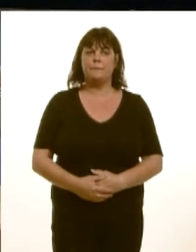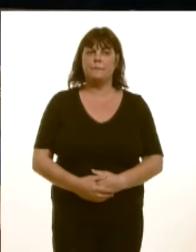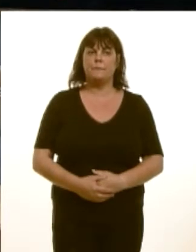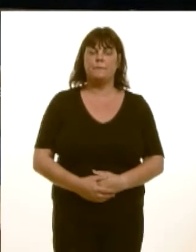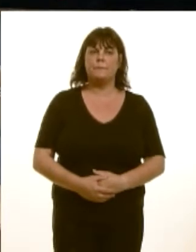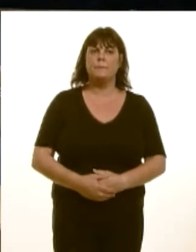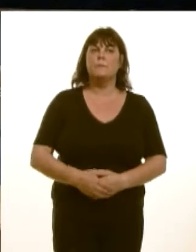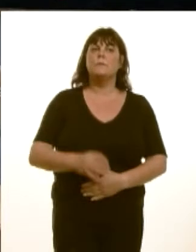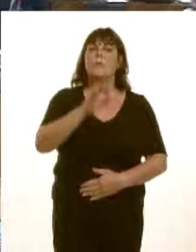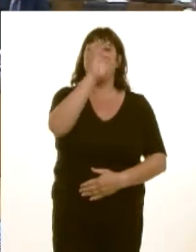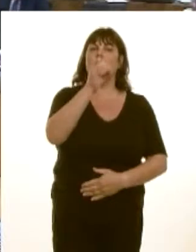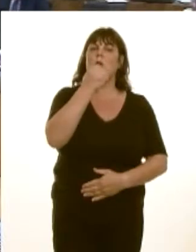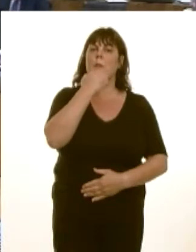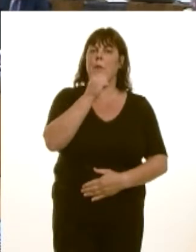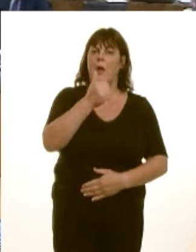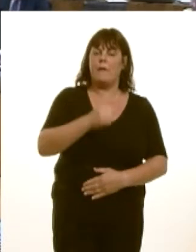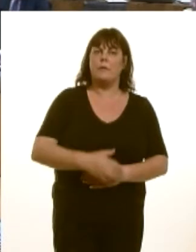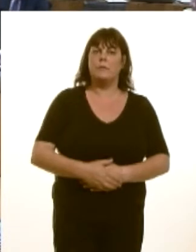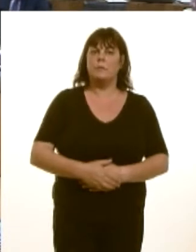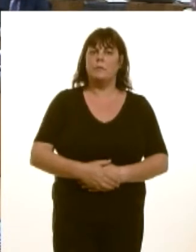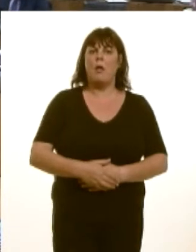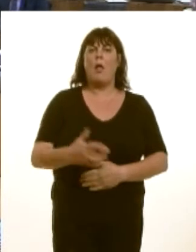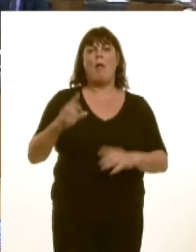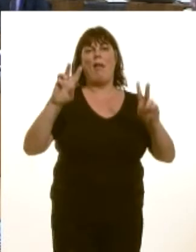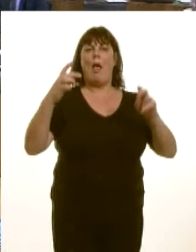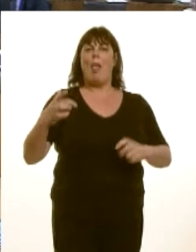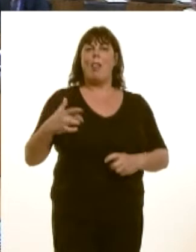Fyw: iaith byw—Bwrw mlaen’? OAQ(4)1852(FM) Carwyn Jones: Ers cyflwyno ‘Bwrw mlaen’